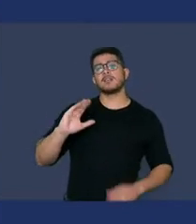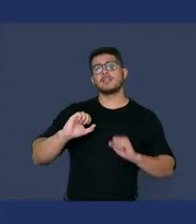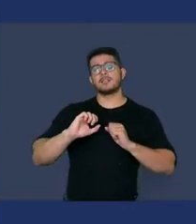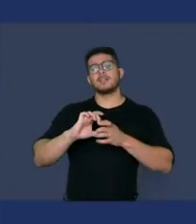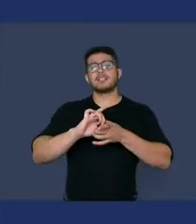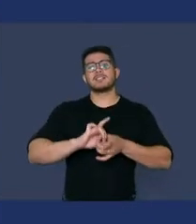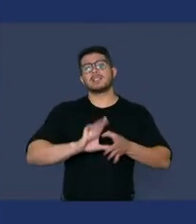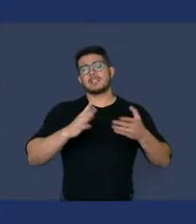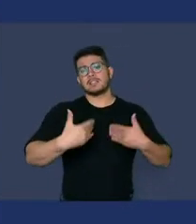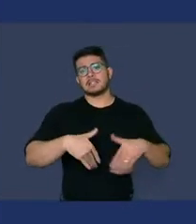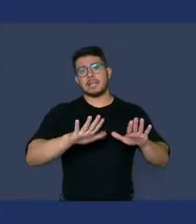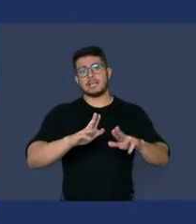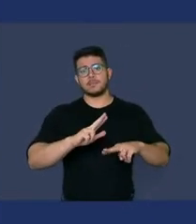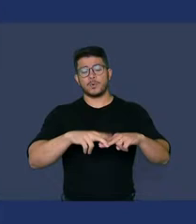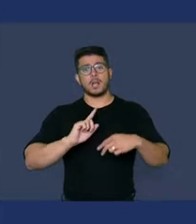INSCRITOS PARA FALAR, POSSAM